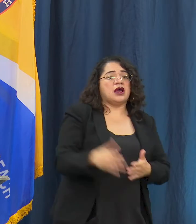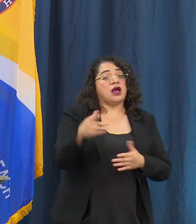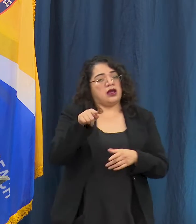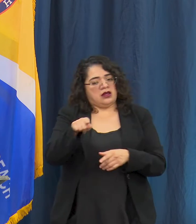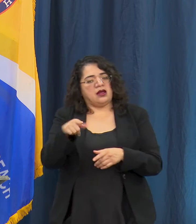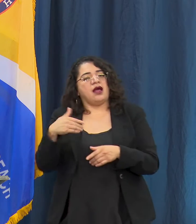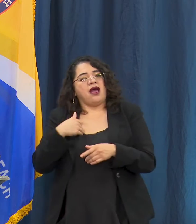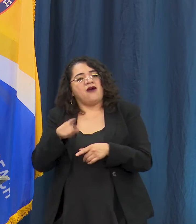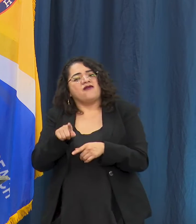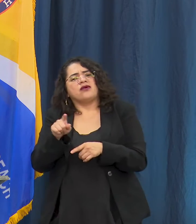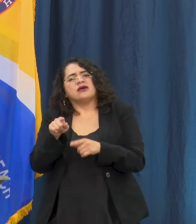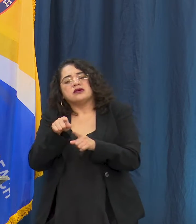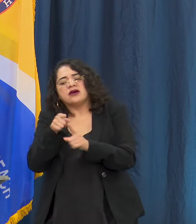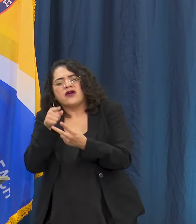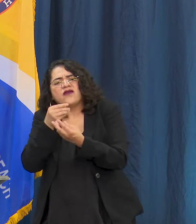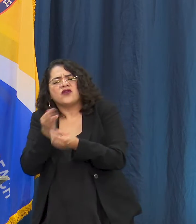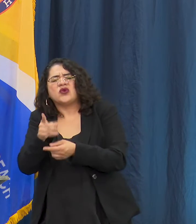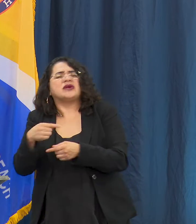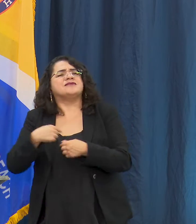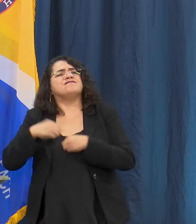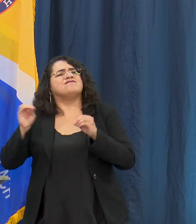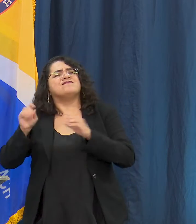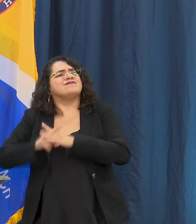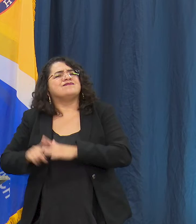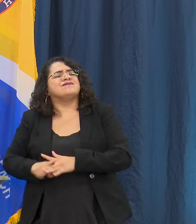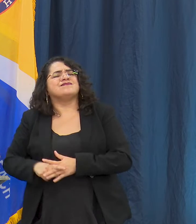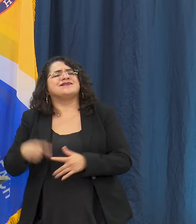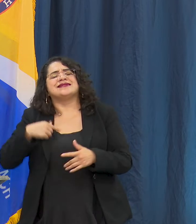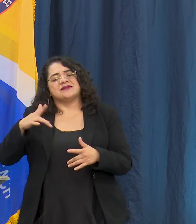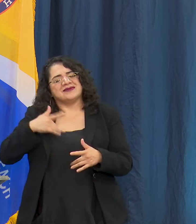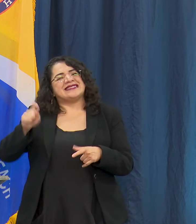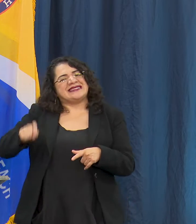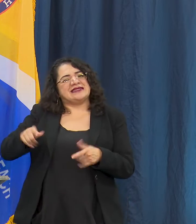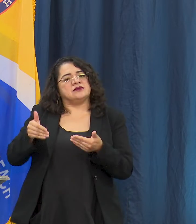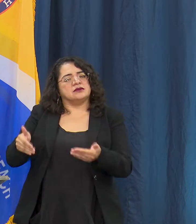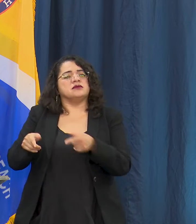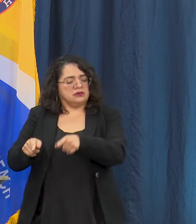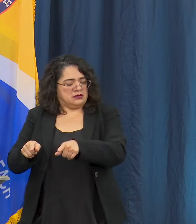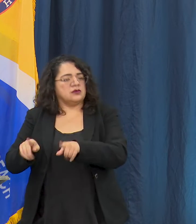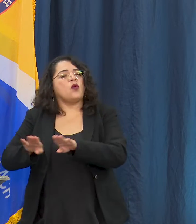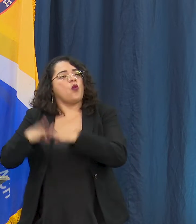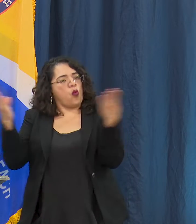Amara no está de líneas de información y también puede pueden hacer su sita en el